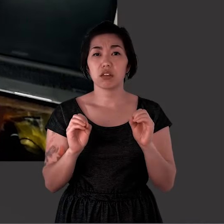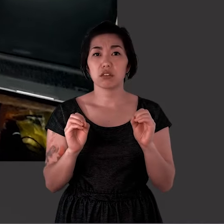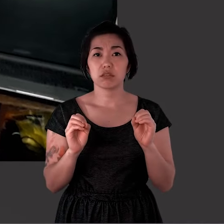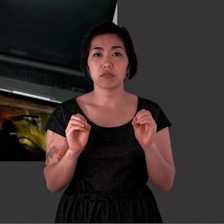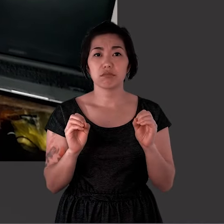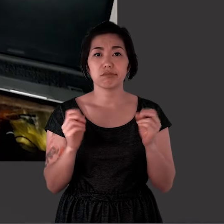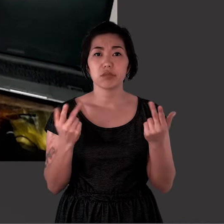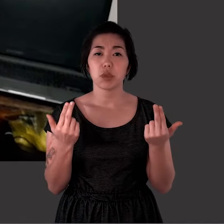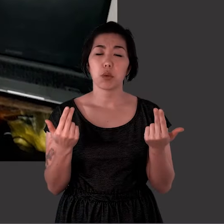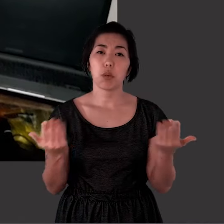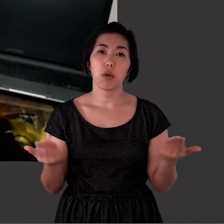Assim como hoje,